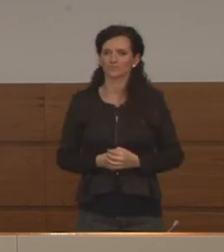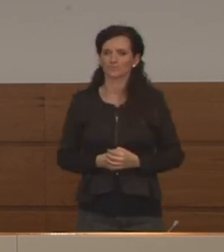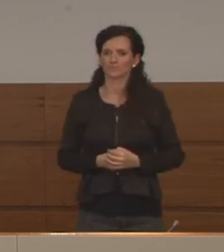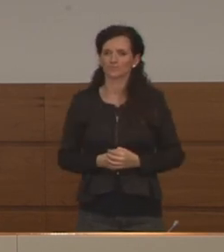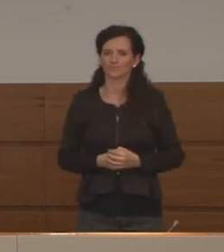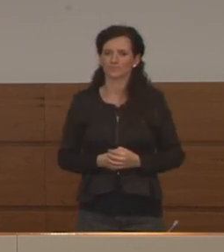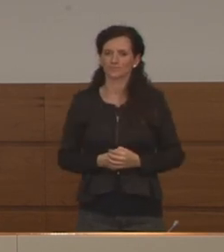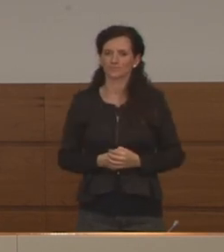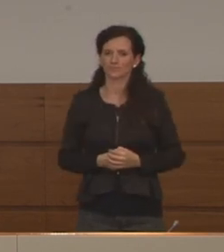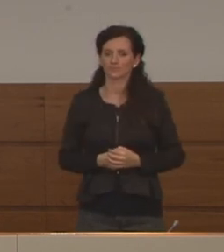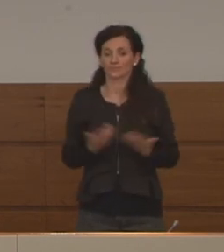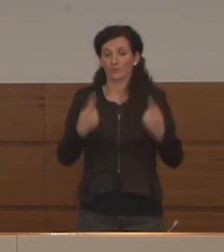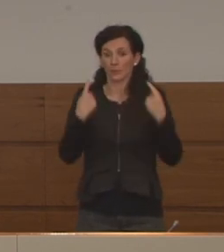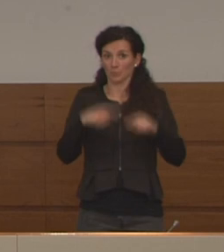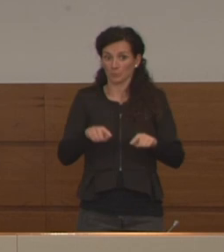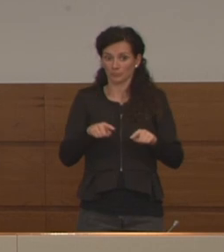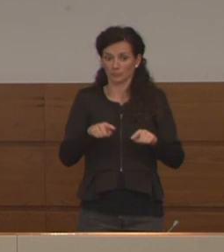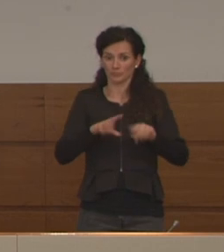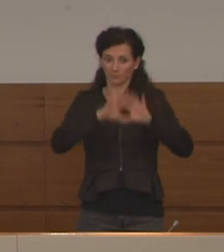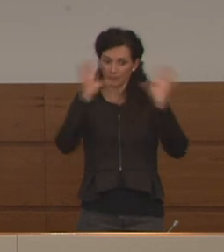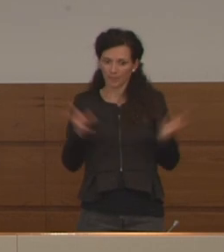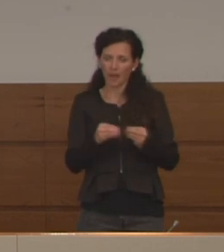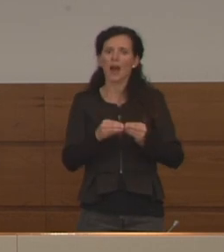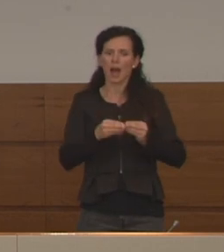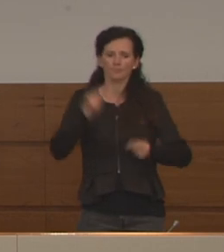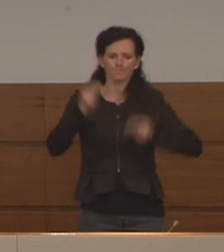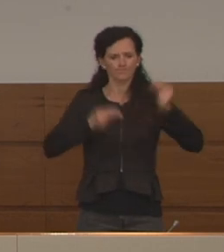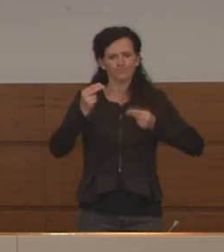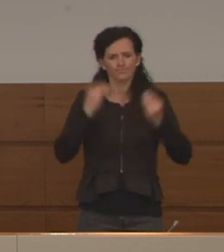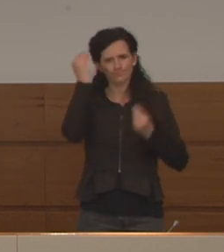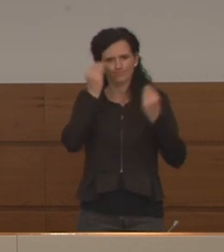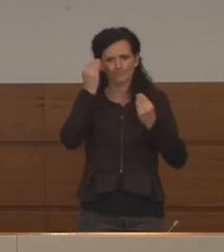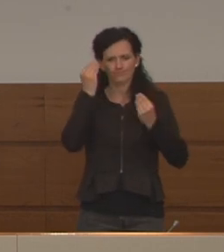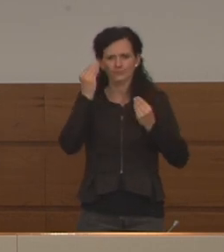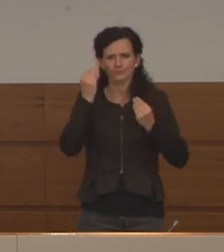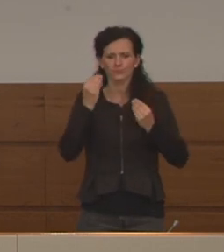calcolate le forniture. Quindi il ragionamento, mi scusi, glielo ribalto.